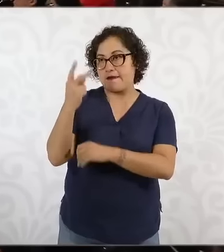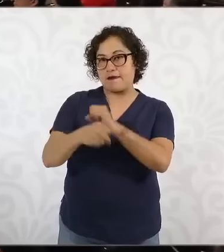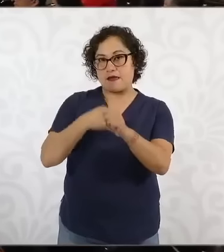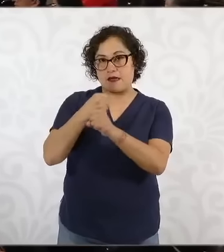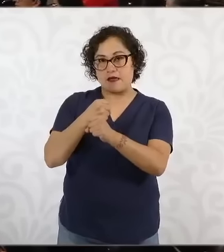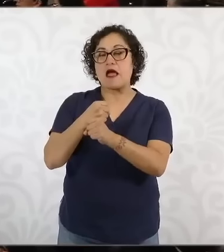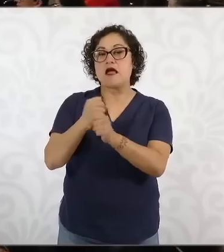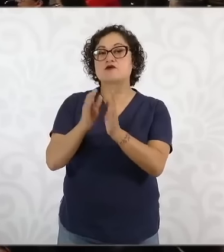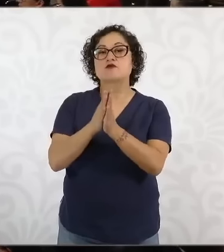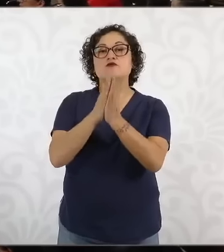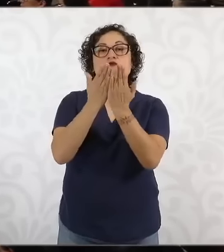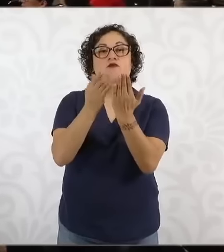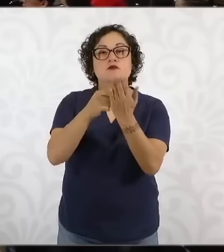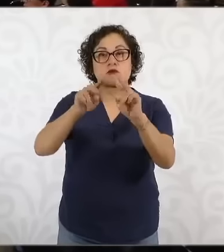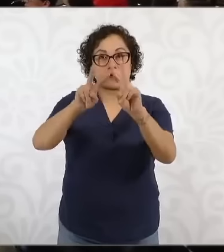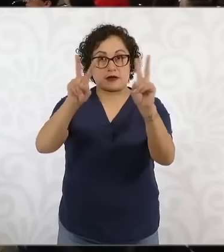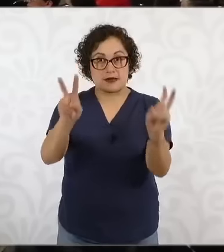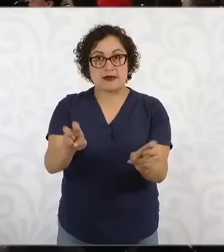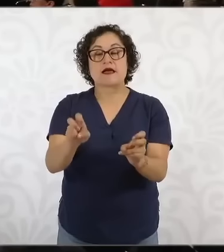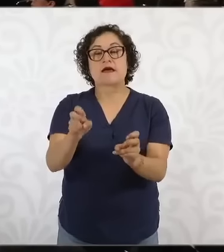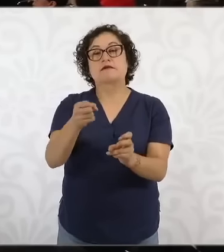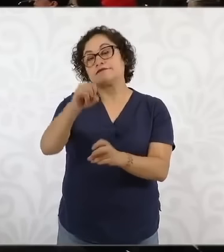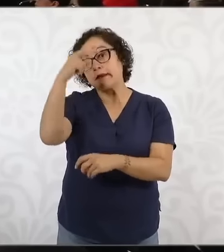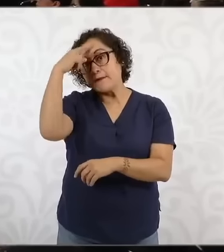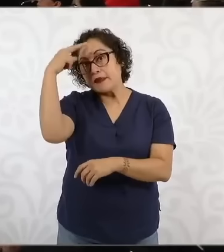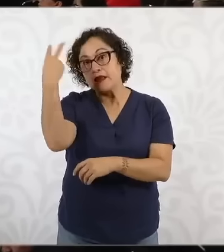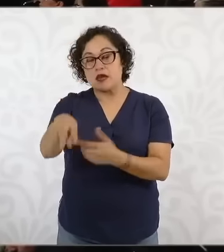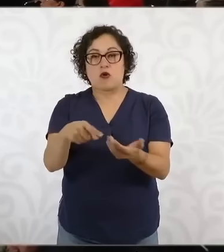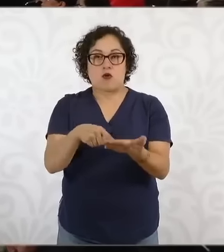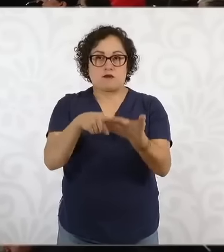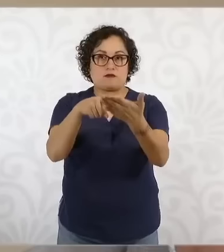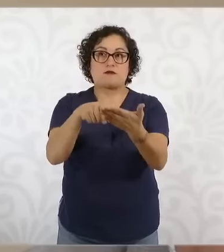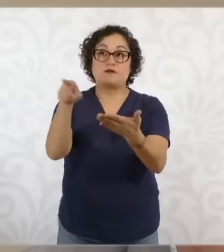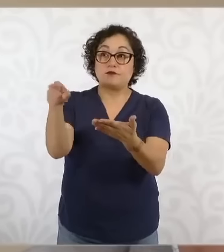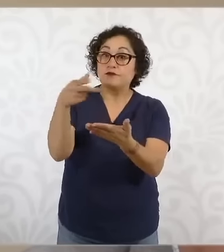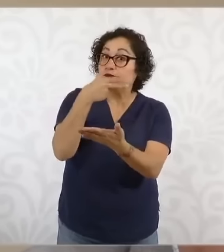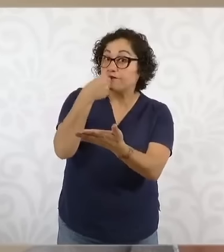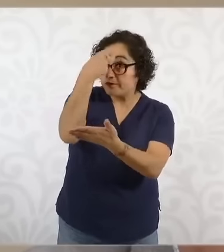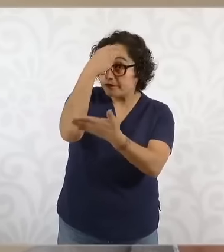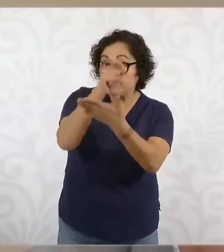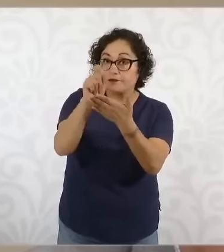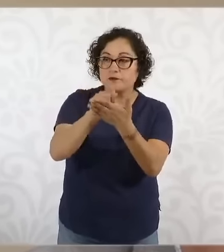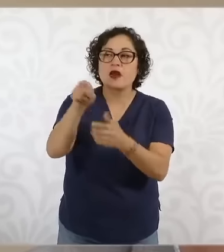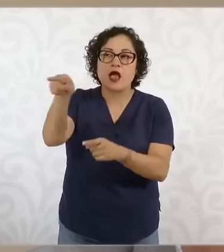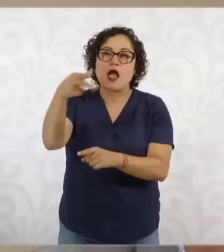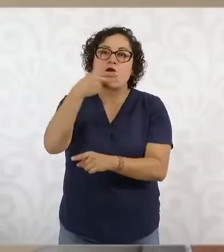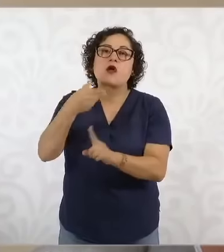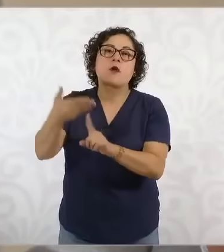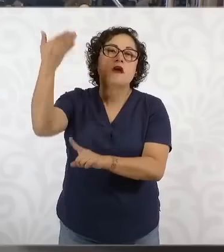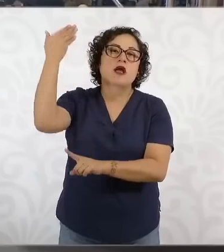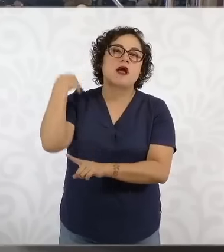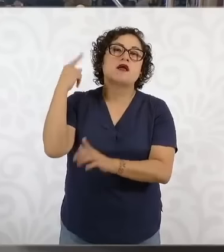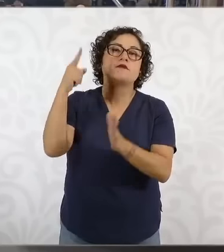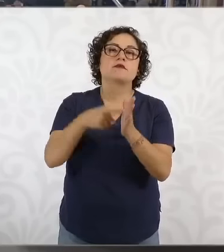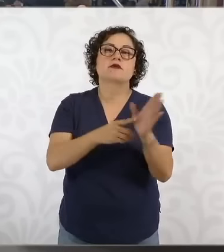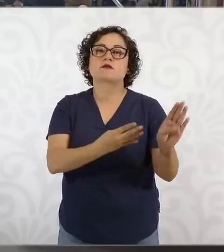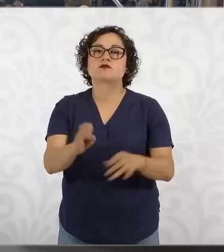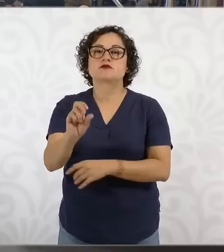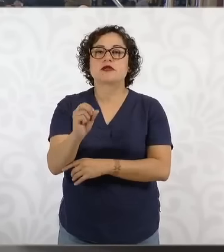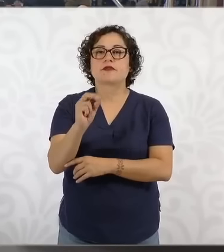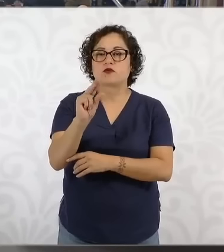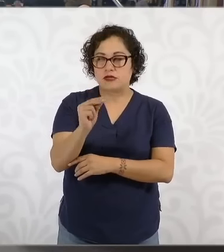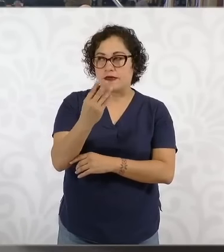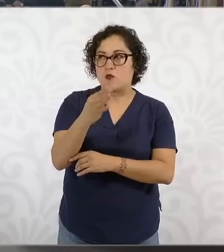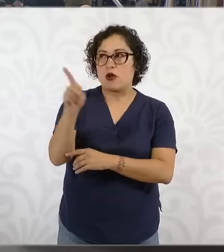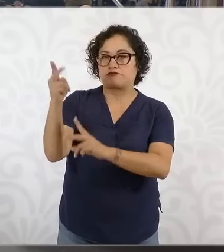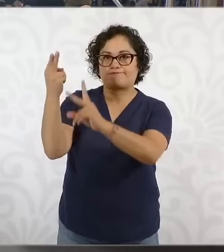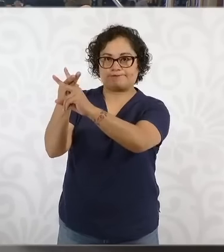Lacía en México. Eh y en este libro, Manuel Buen Día, asesinado en el 84, eh reúne las notas que